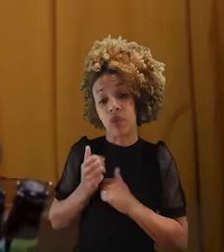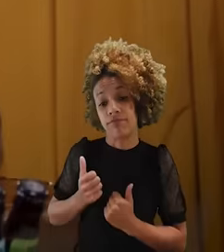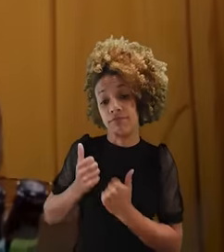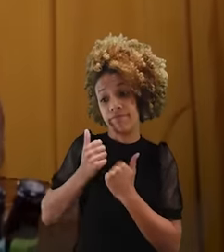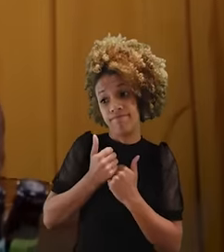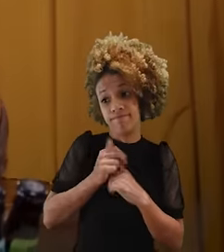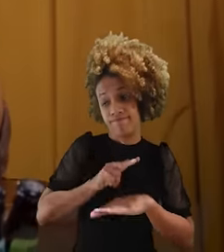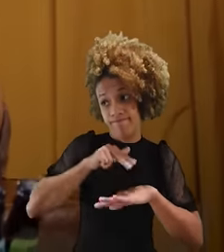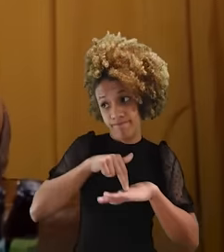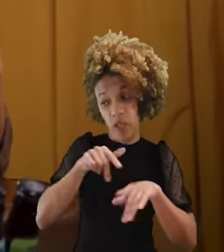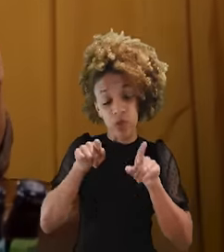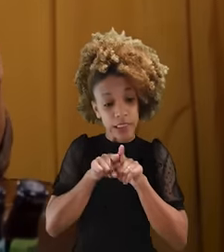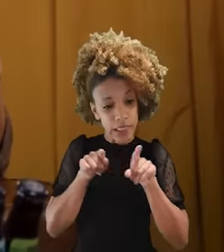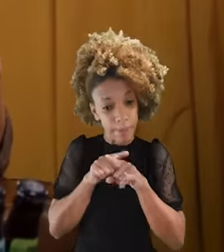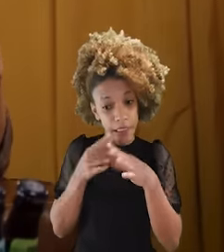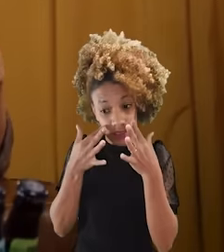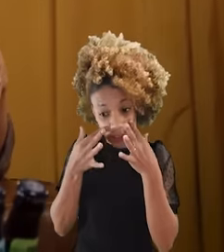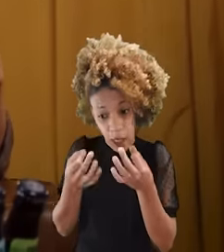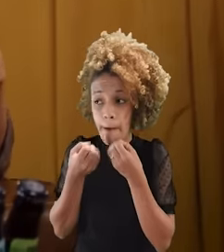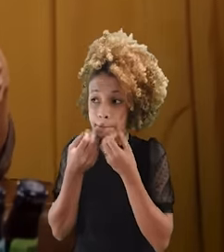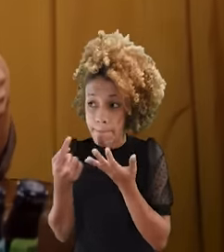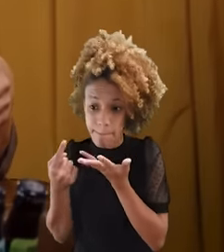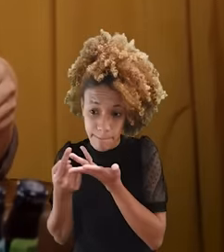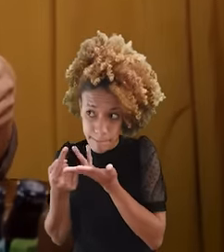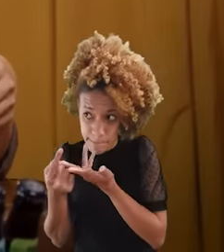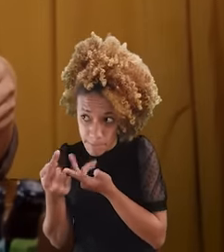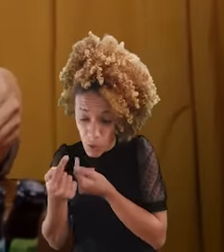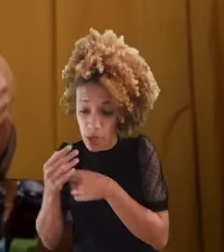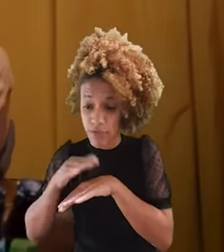fiz questão de sublinhar as coisas boas que eu achava que ele tava realizando Porque para mim